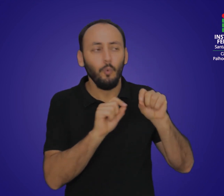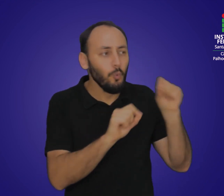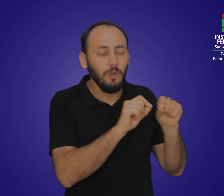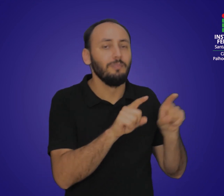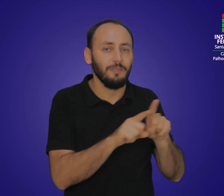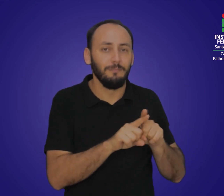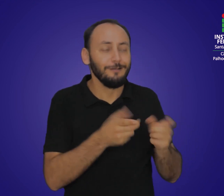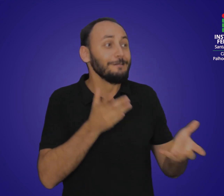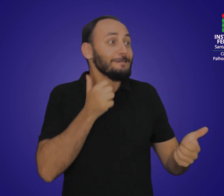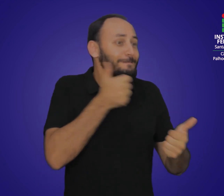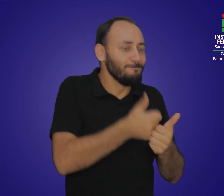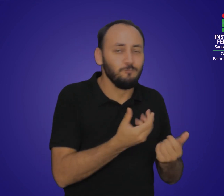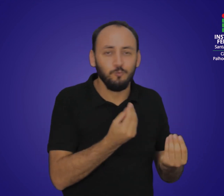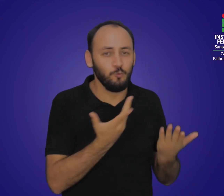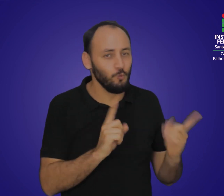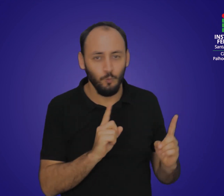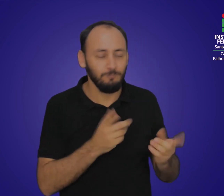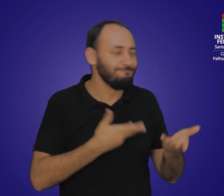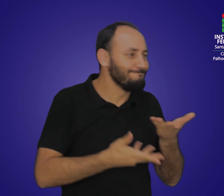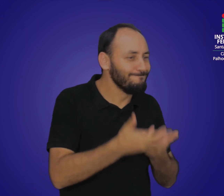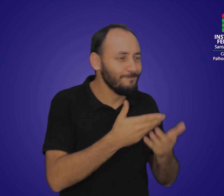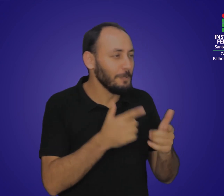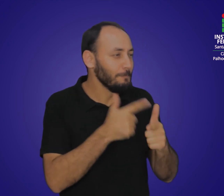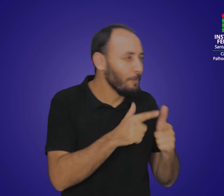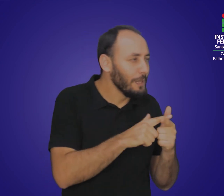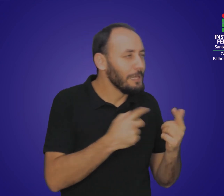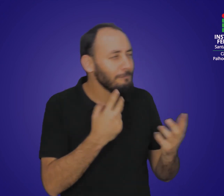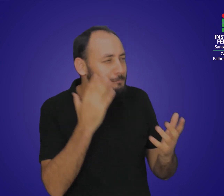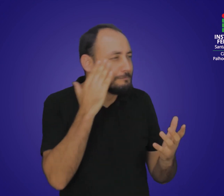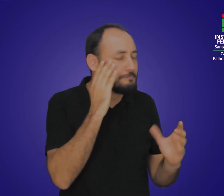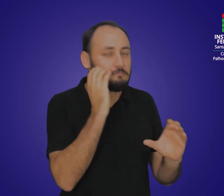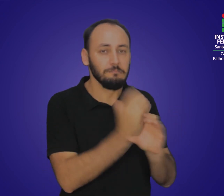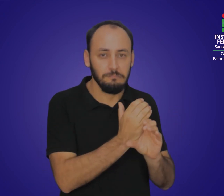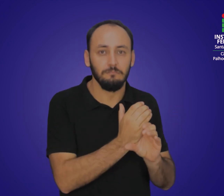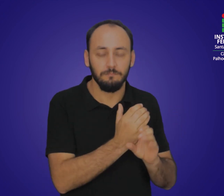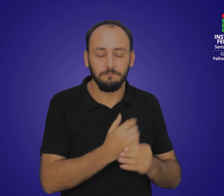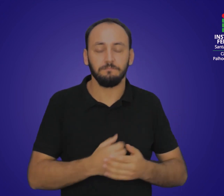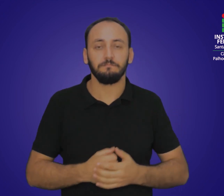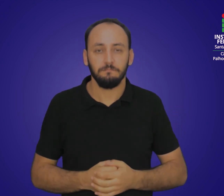As informações não chegam com clareza.